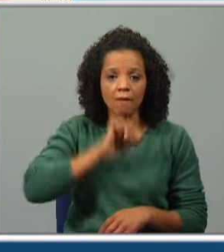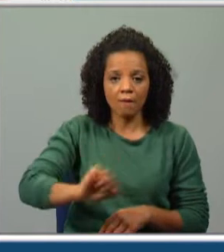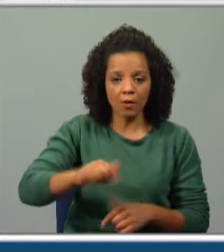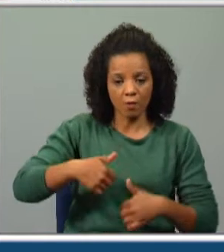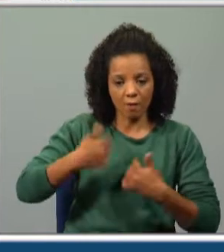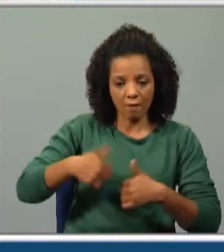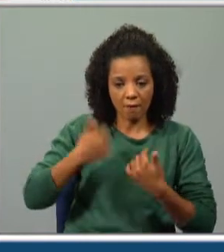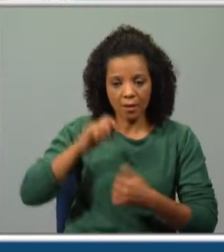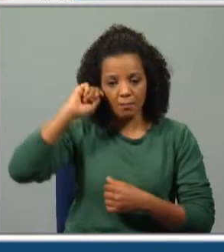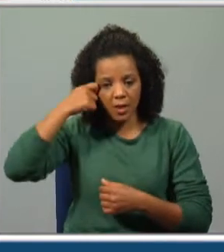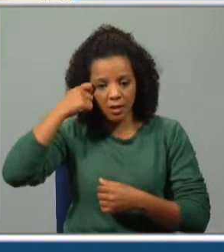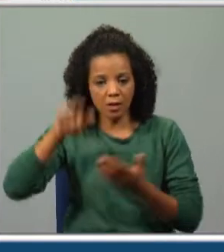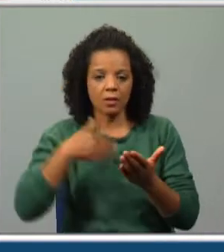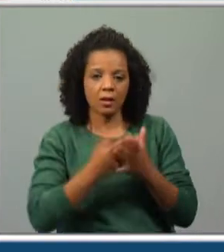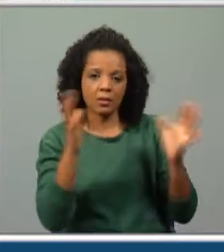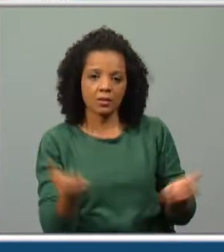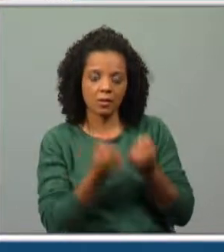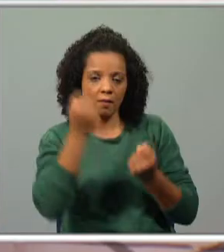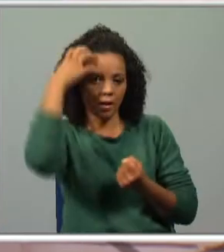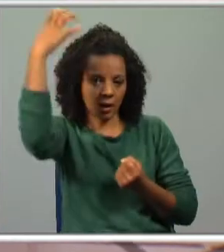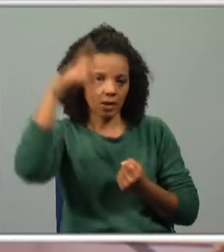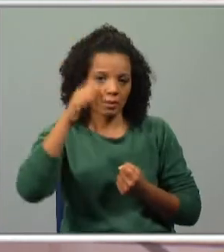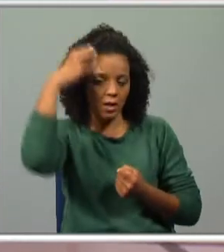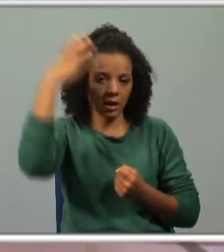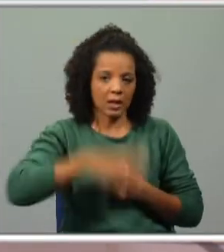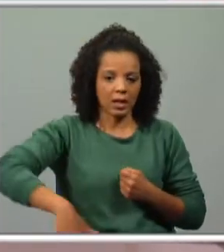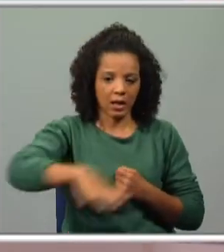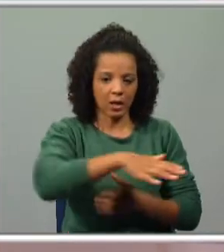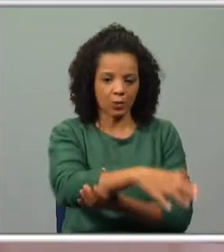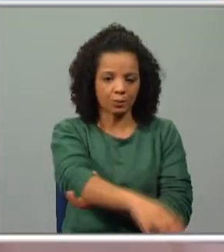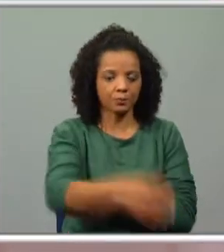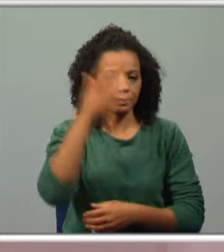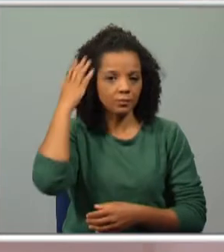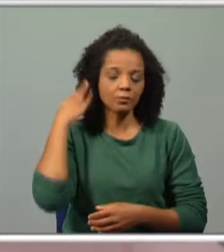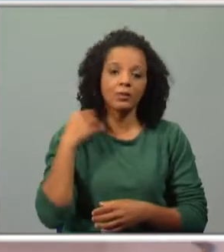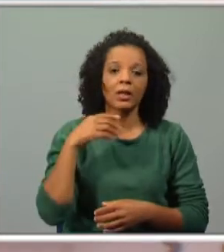filho para salvar o seu rei o seu reino segundo essa Queiroz a legalidade era 兒子拯救他的國王他的王國根據這個 Queiroz 的合法性是